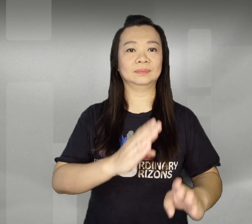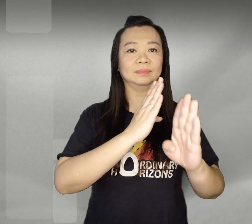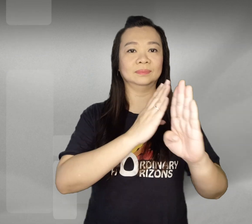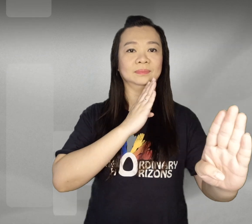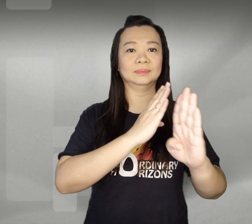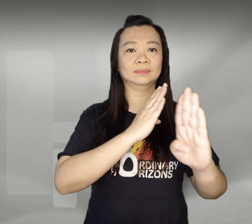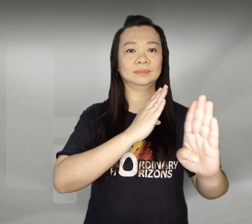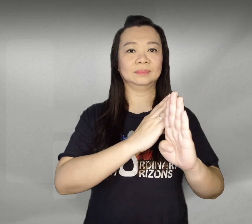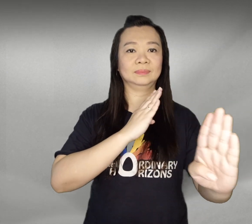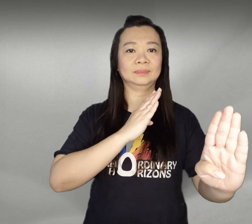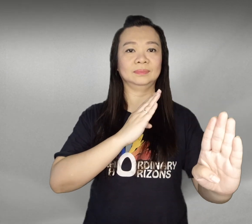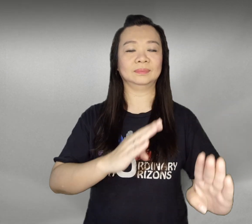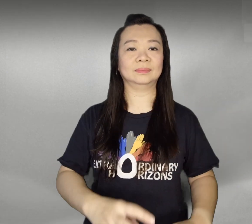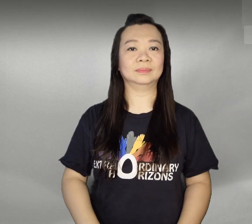BUS (VAR. 1; SEE2)